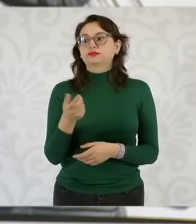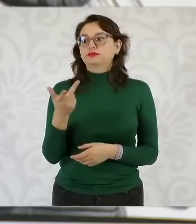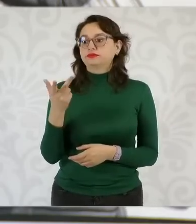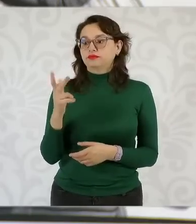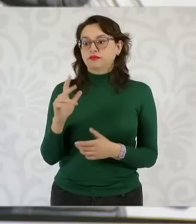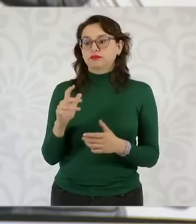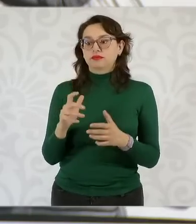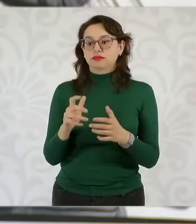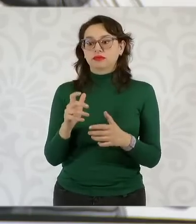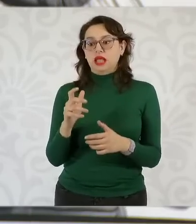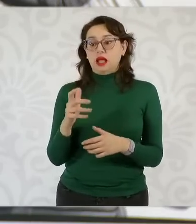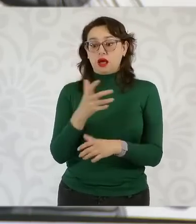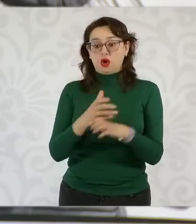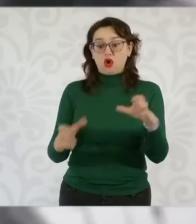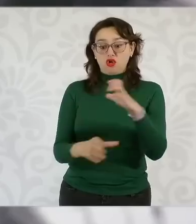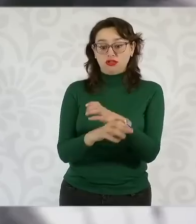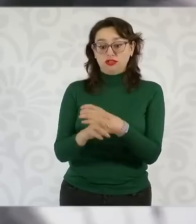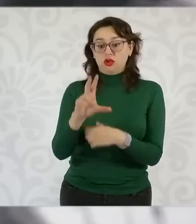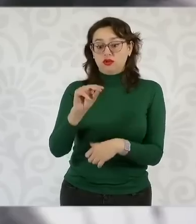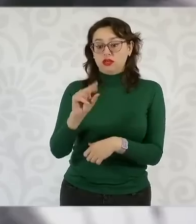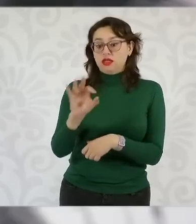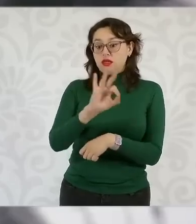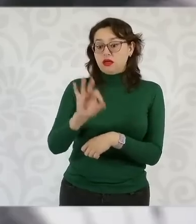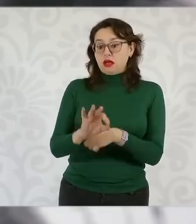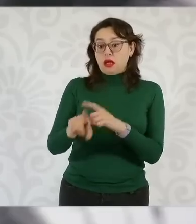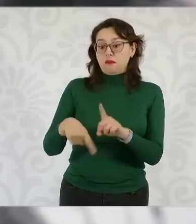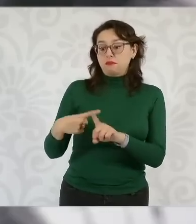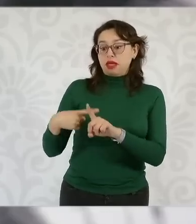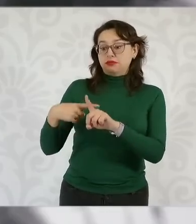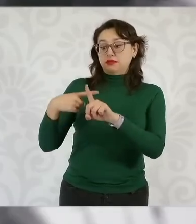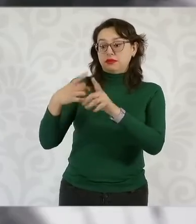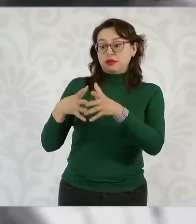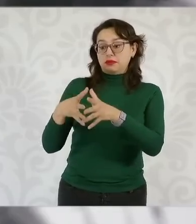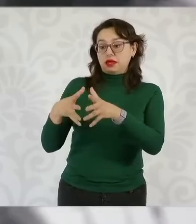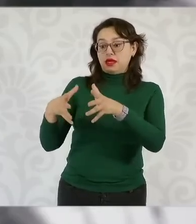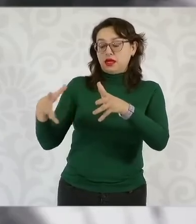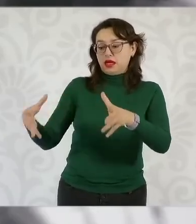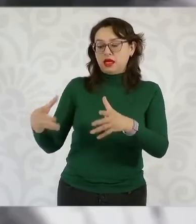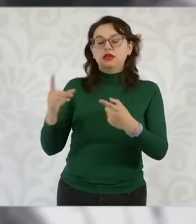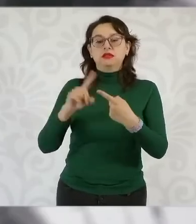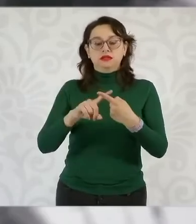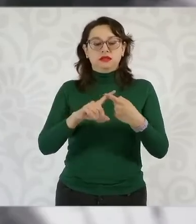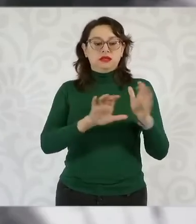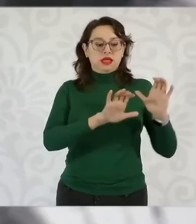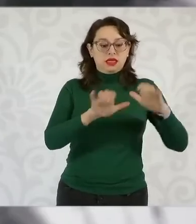pues entonces no solamente es los empleos que se generan los productos que se venden las